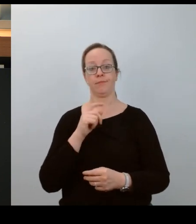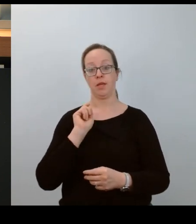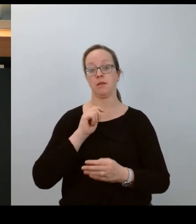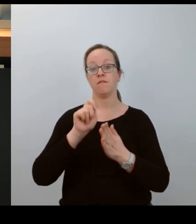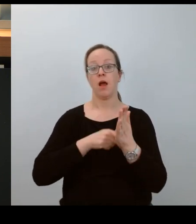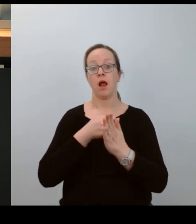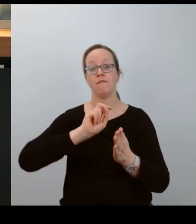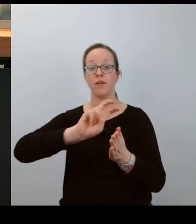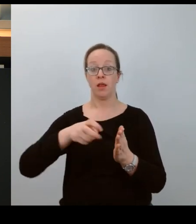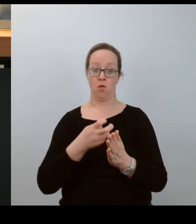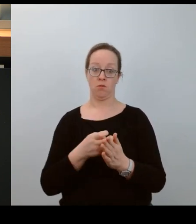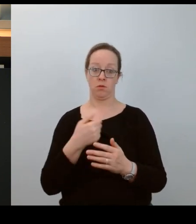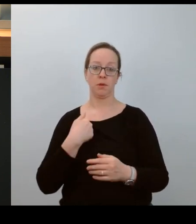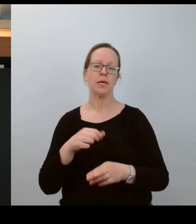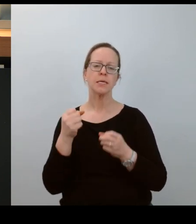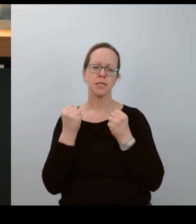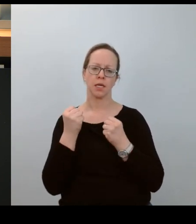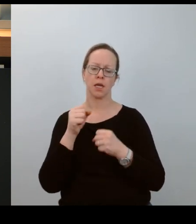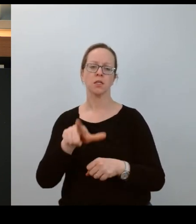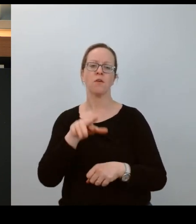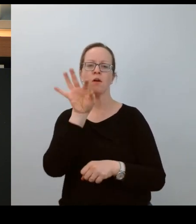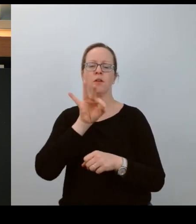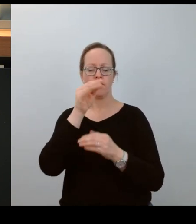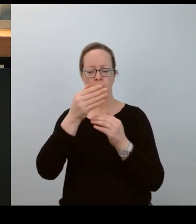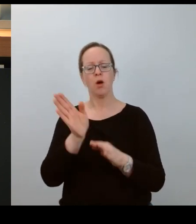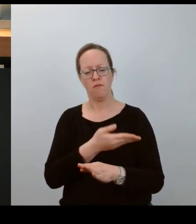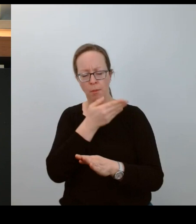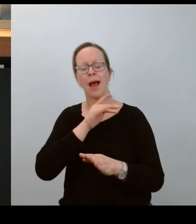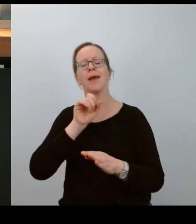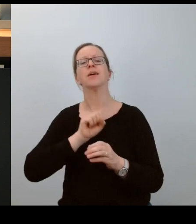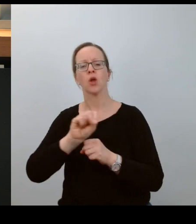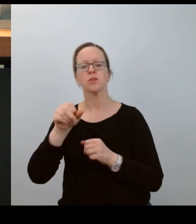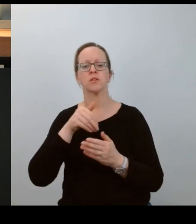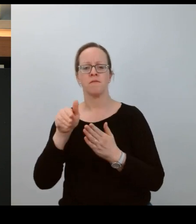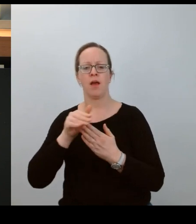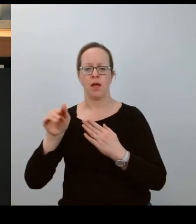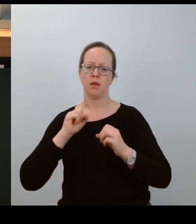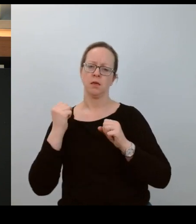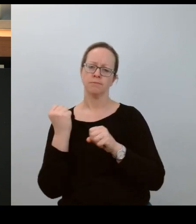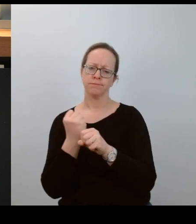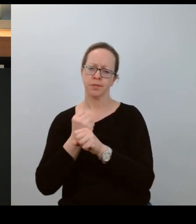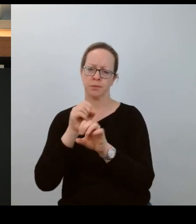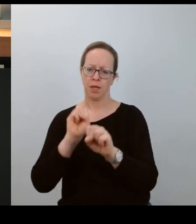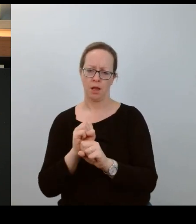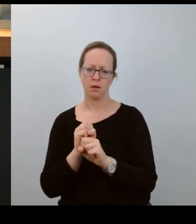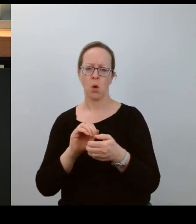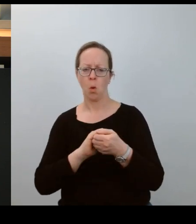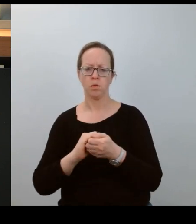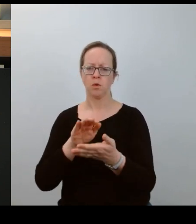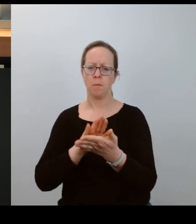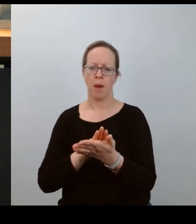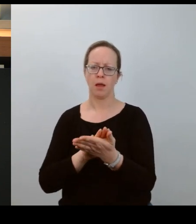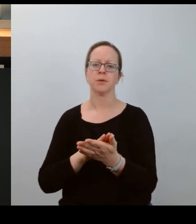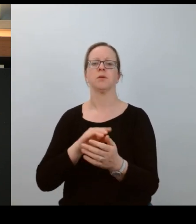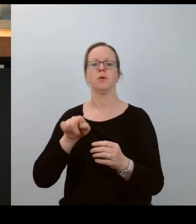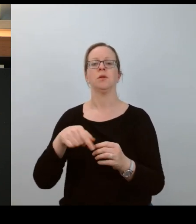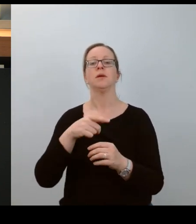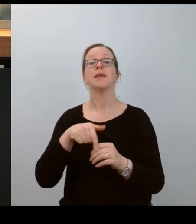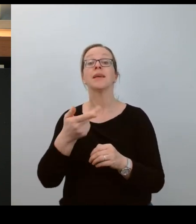Soweit zum Datenschutzbericht 2020. Gerne würde ich die Gelegenheit nutzen, in etwas schlechten Ruf